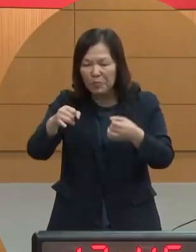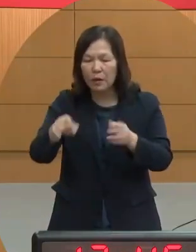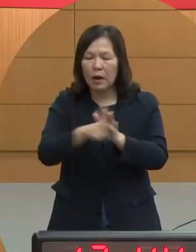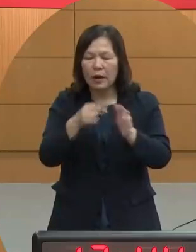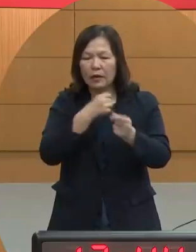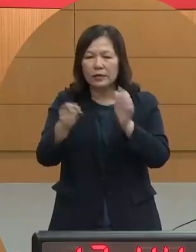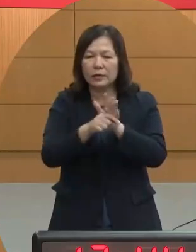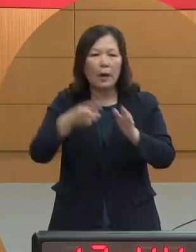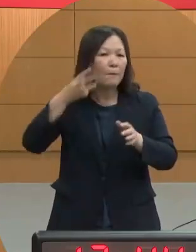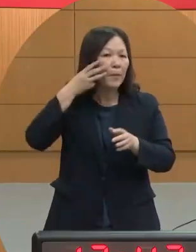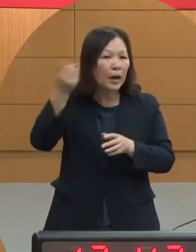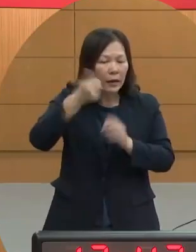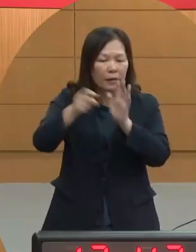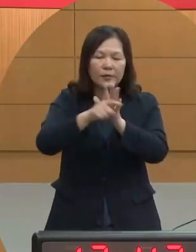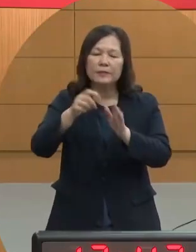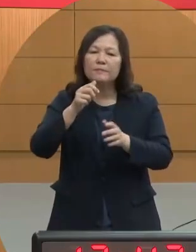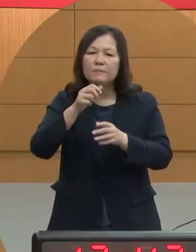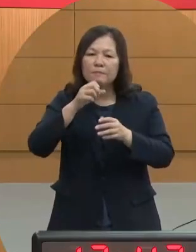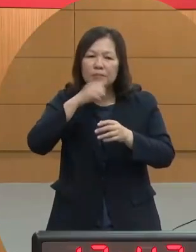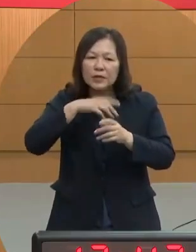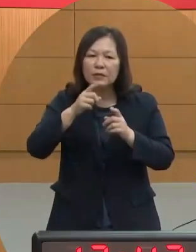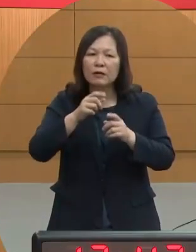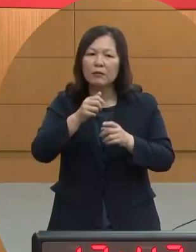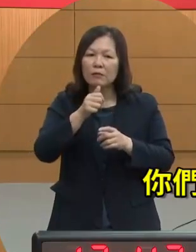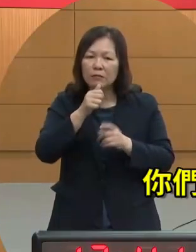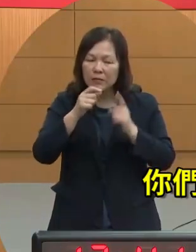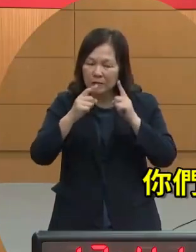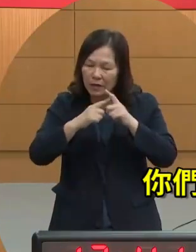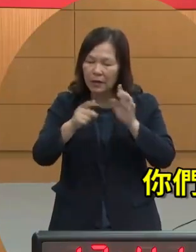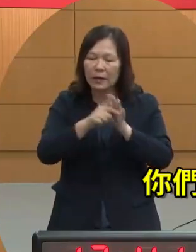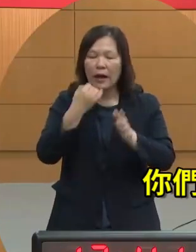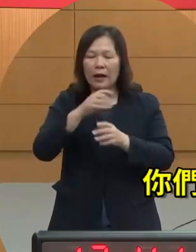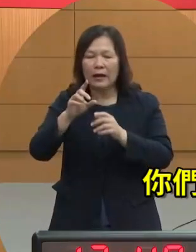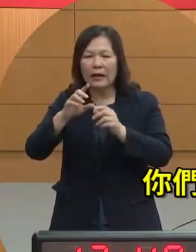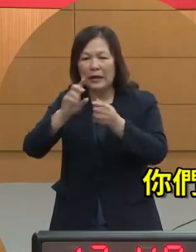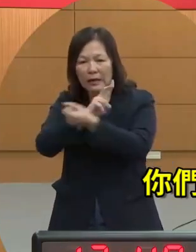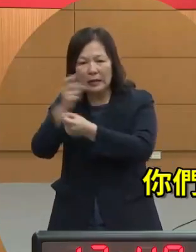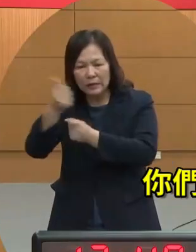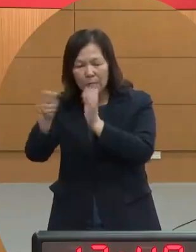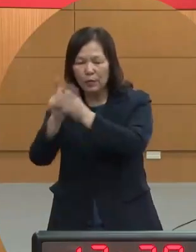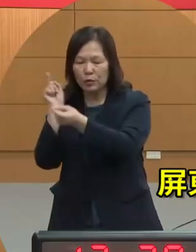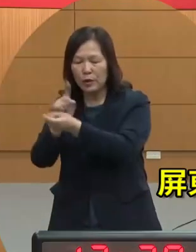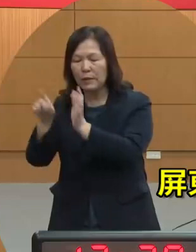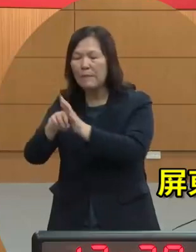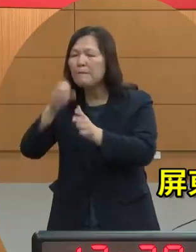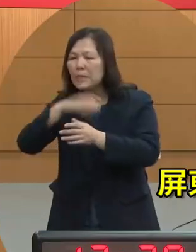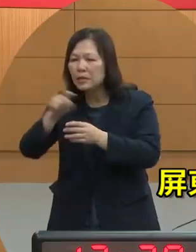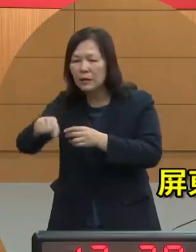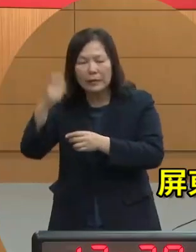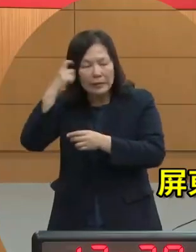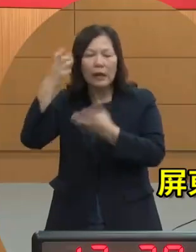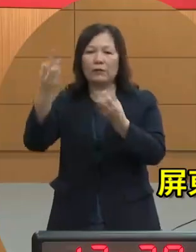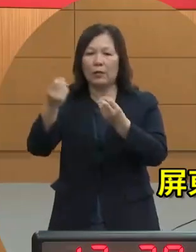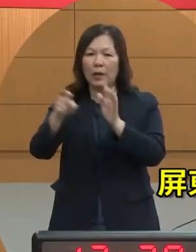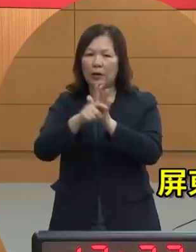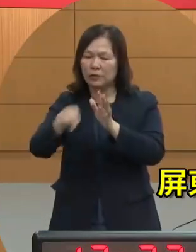潘孟安你是屏東人 林佳龍你是台灣人 你們對屏東一點概念都沒有 屏東是一個非常長的縣市